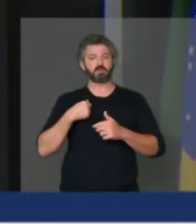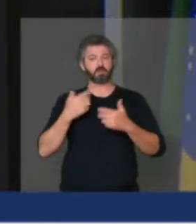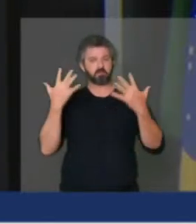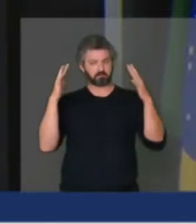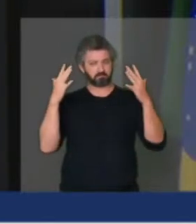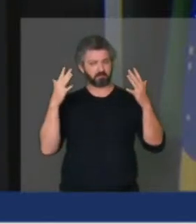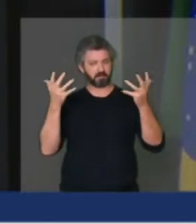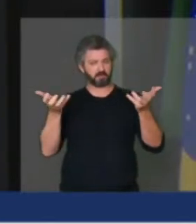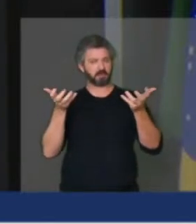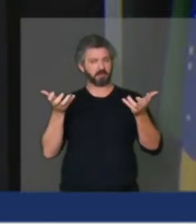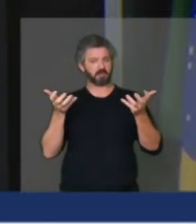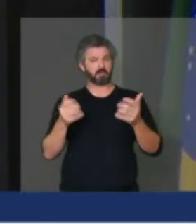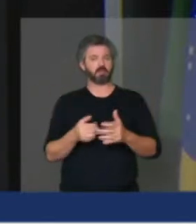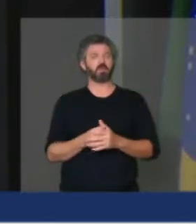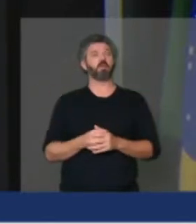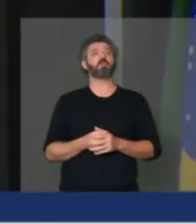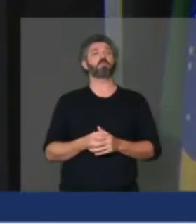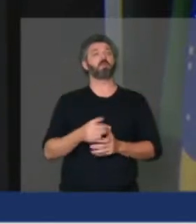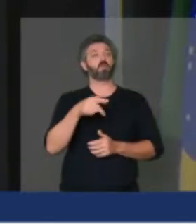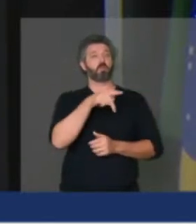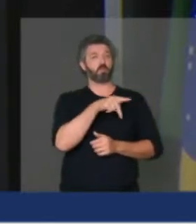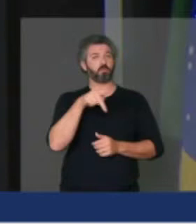AQUI AO NOSSO PRESIDENTE EM EXERCÍCIO DESSA CASA MARCELO RAMOS QUE PAUTOU ESSA MATÉRIA